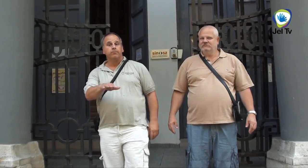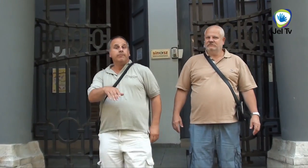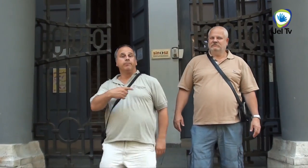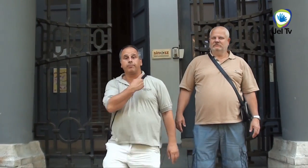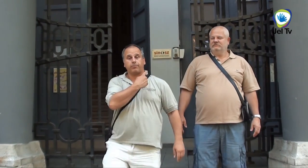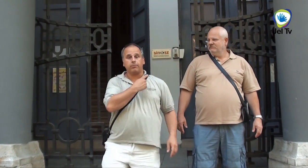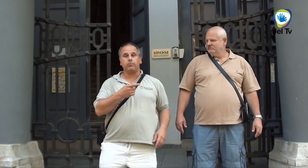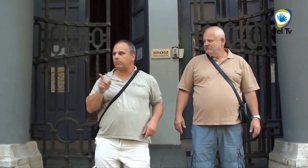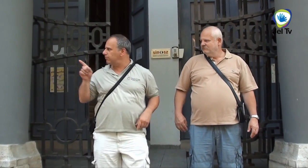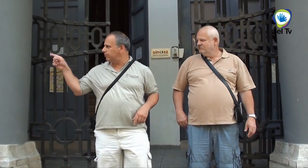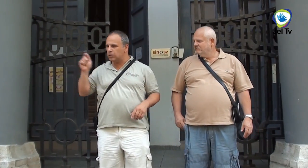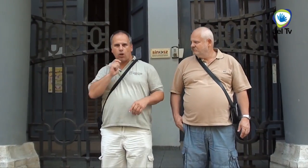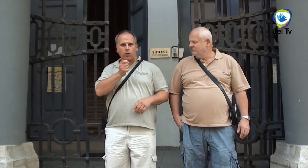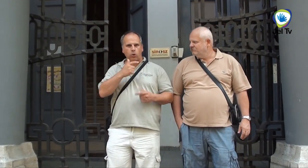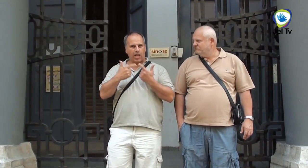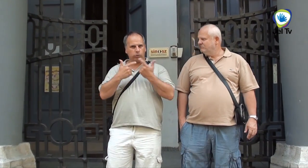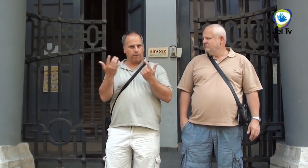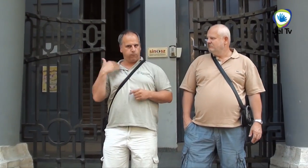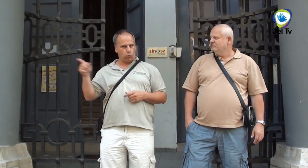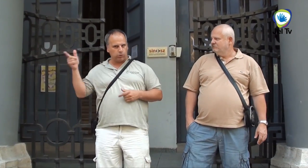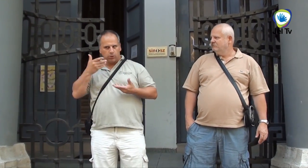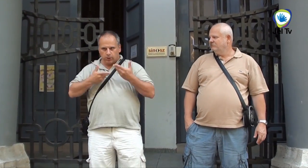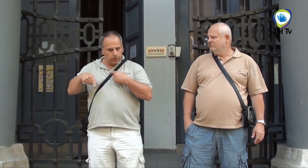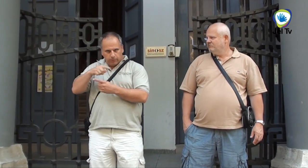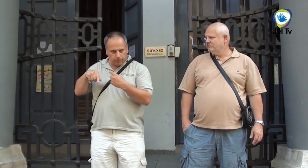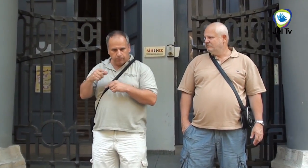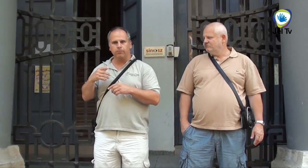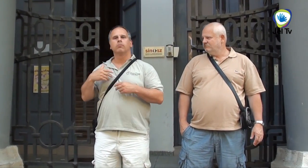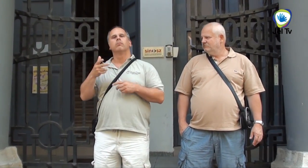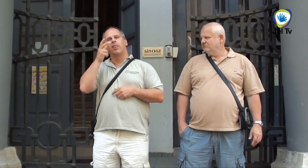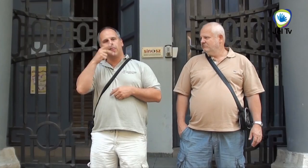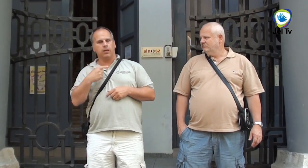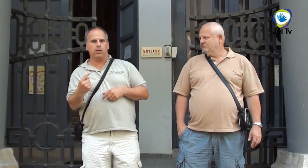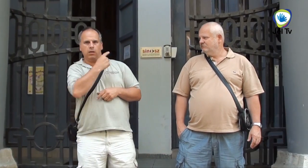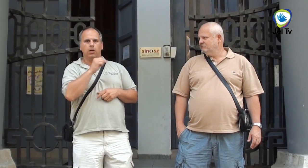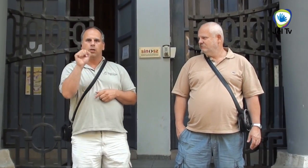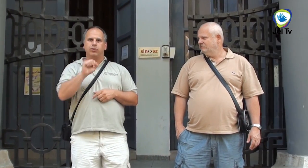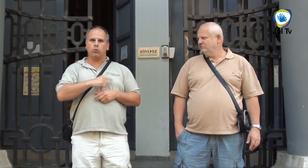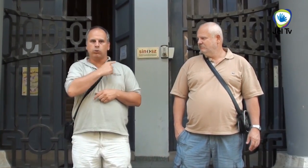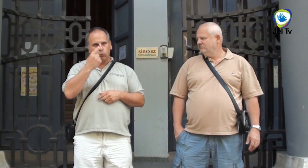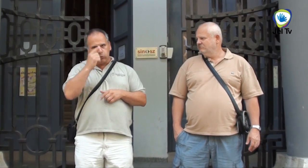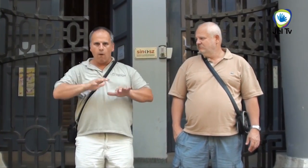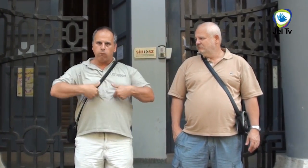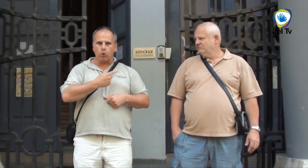A közelben levő sajtótájékoztató után kíváncsiak voltunk, hogy ott, SINOSZ-ban tudnak-e fogadni bennünket, interjúra.